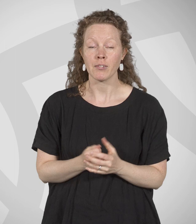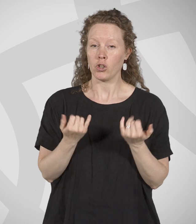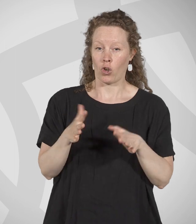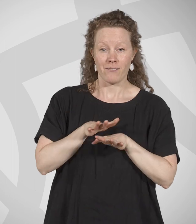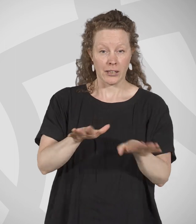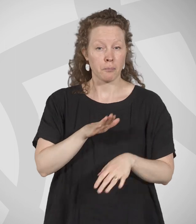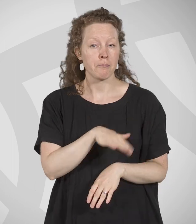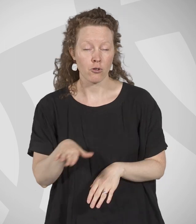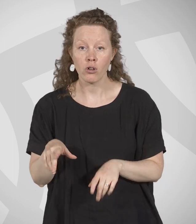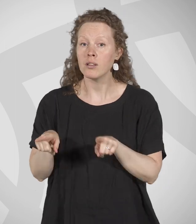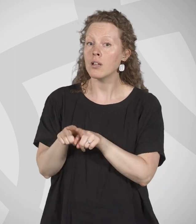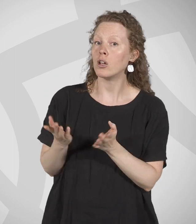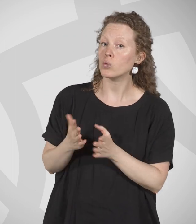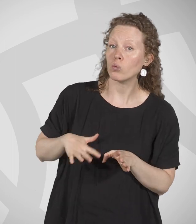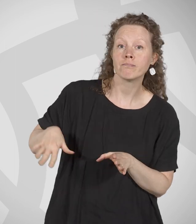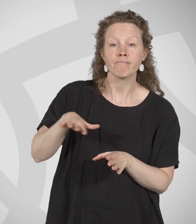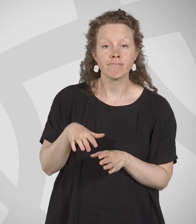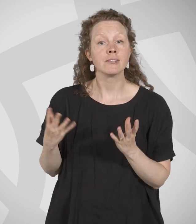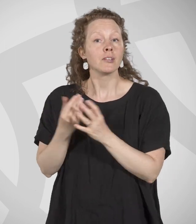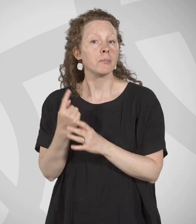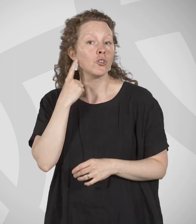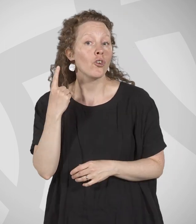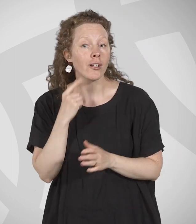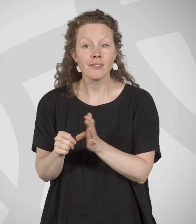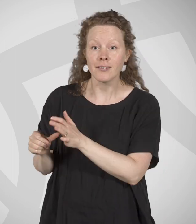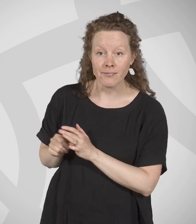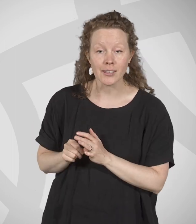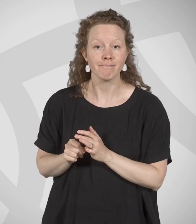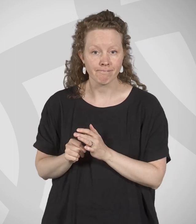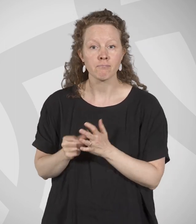Nu går nästan alla döva barn i närliggande skolor tillsammans med hörande, -